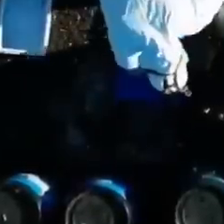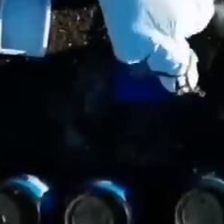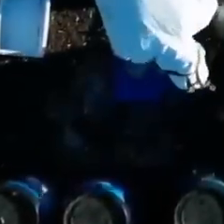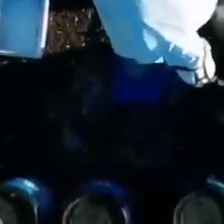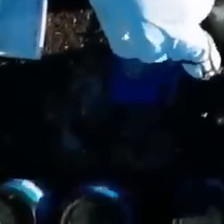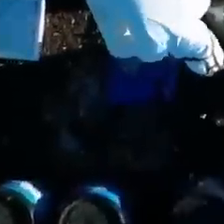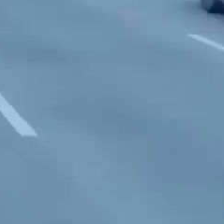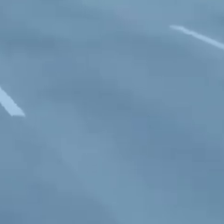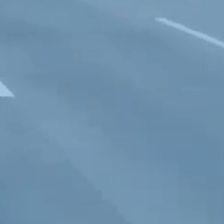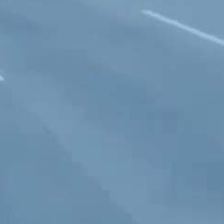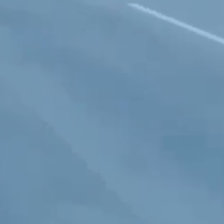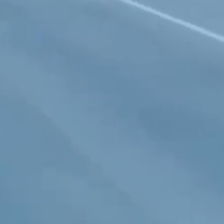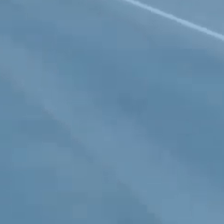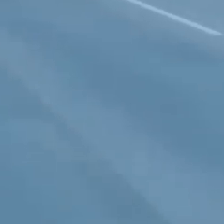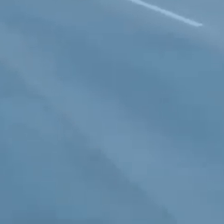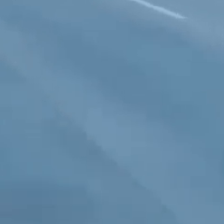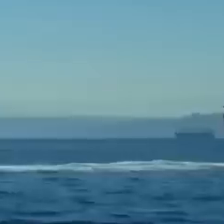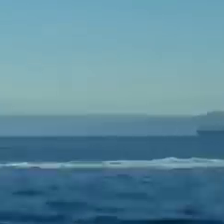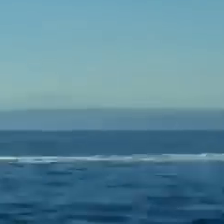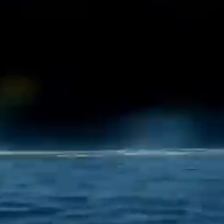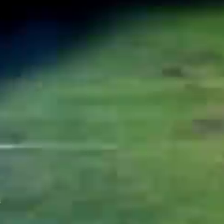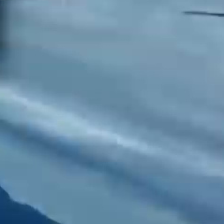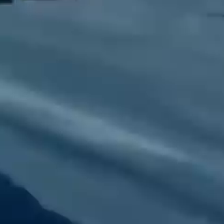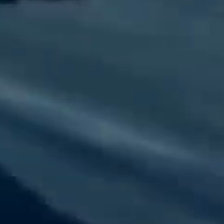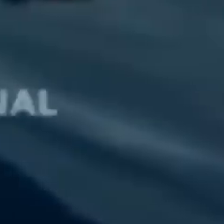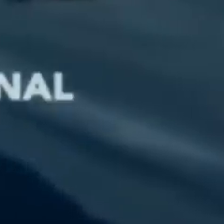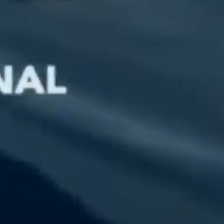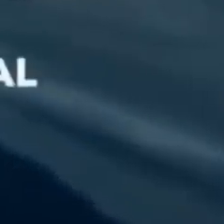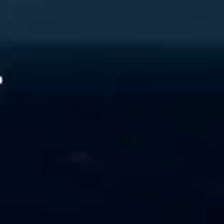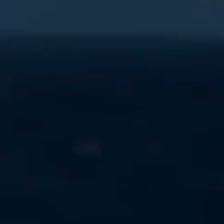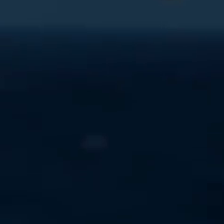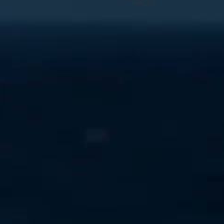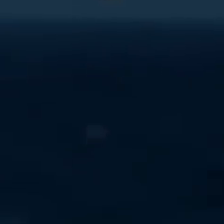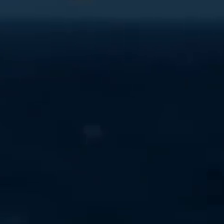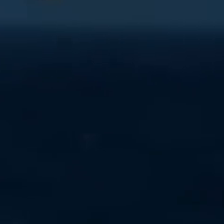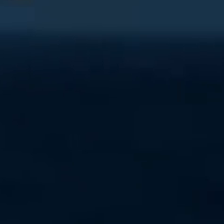conjuntos con los estados de la república para neutralizar a generadores de violencia y redes